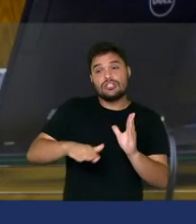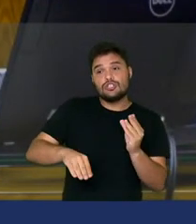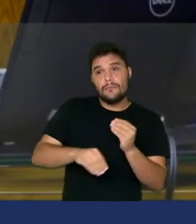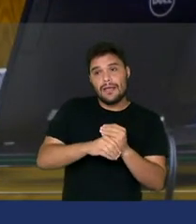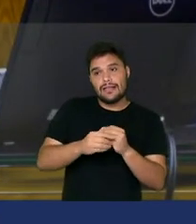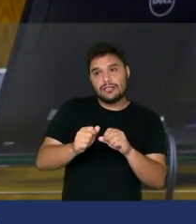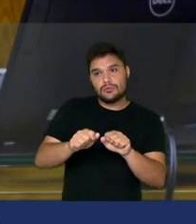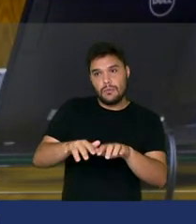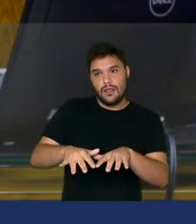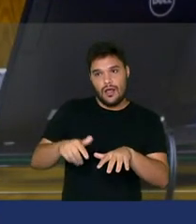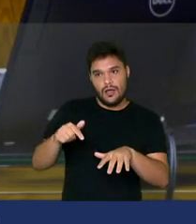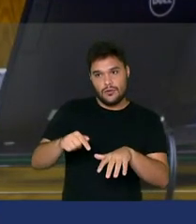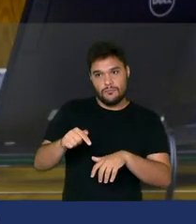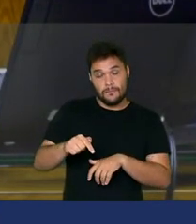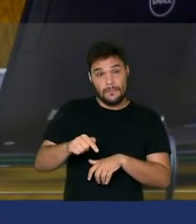INFORMAR QUE DEZ MINUTOS SÃO DEZ MINUTOS APÓS RELATÓRIO